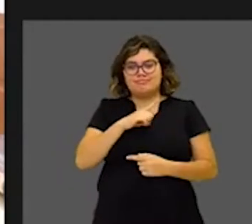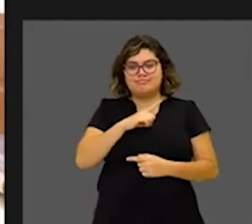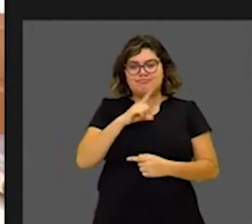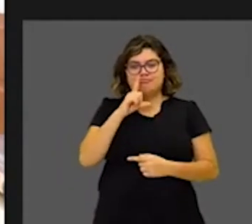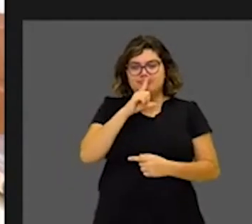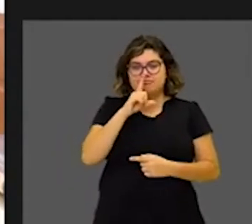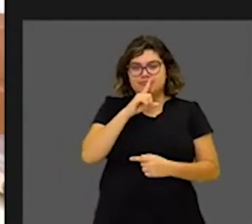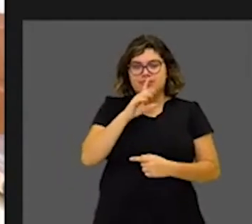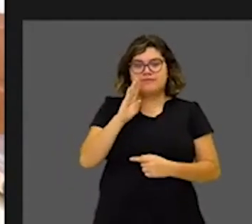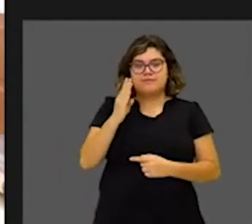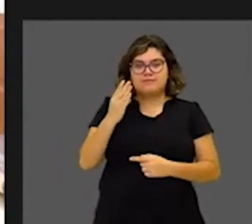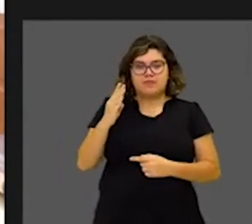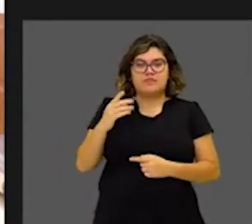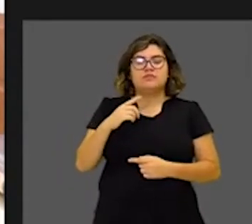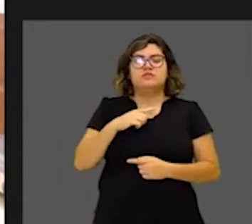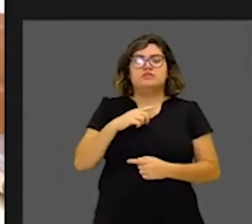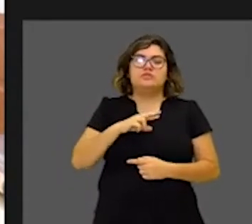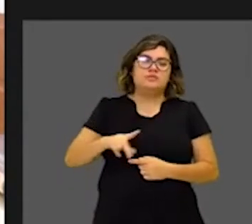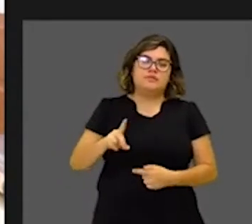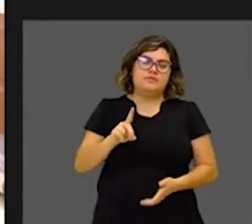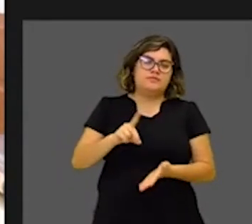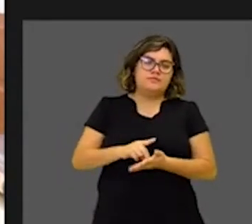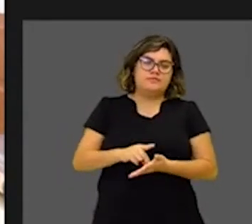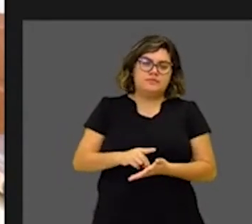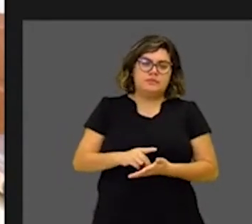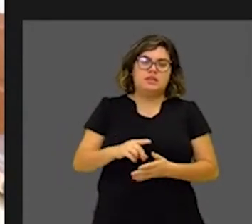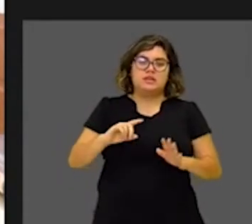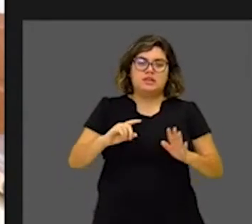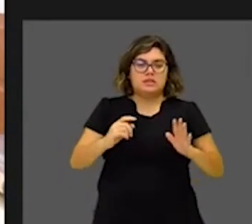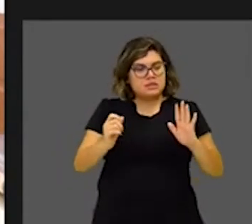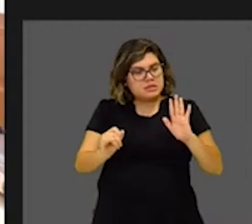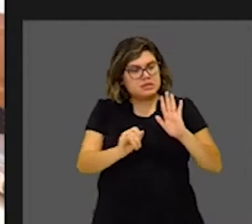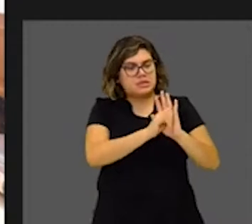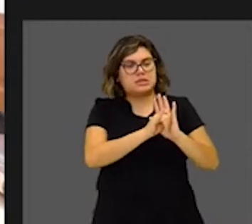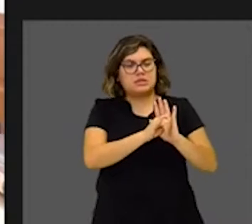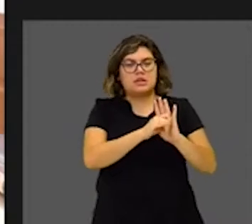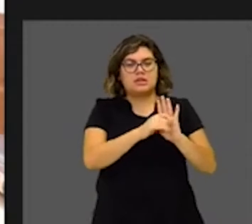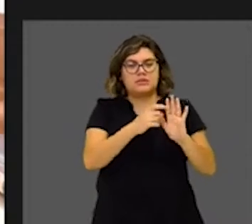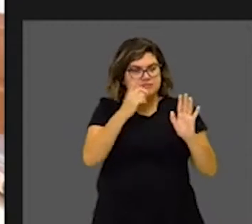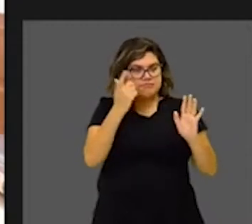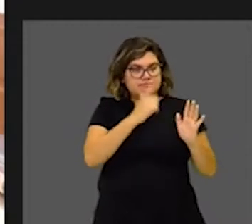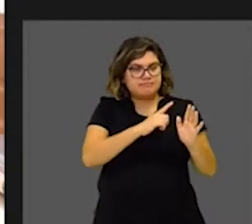e não sejam verdadeiramente identitária né que não representa Impacto dele possível qualquer